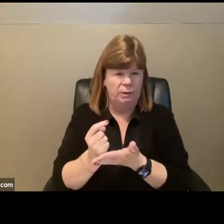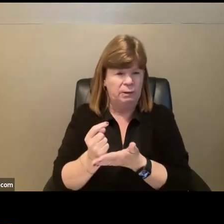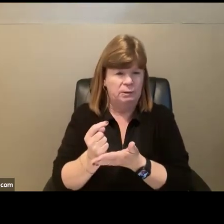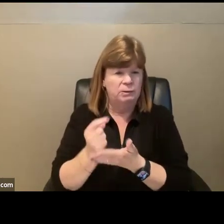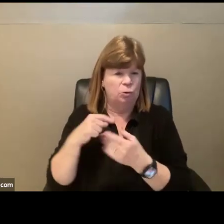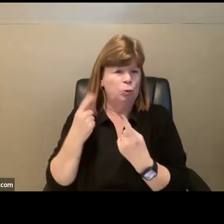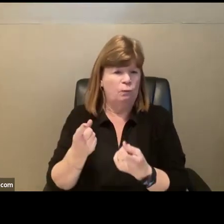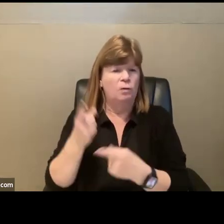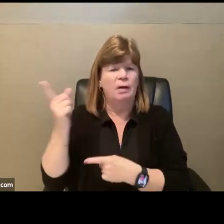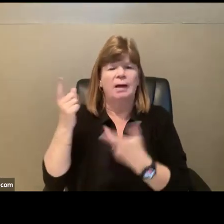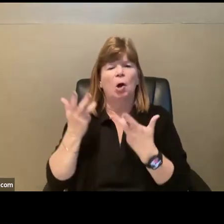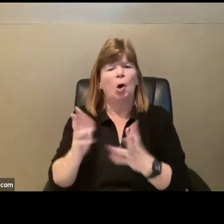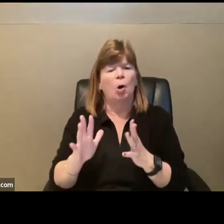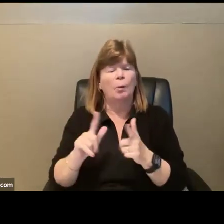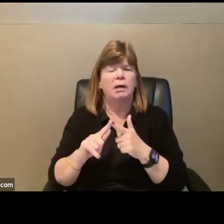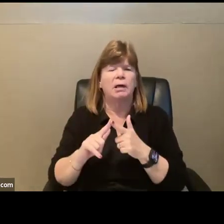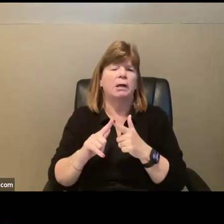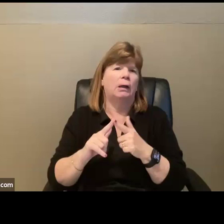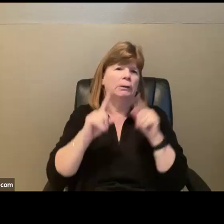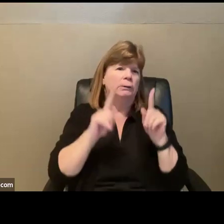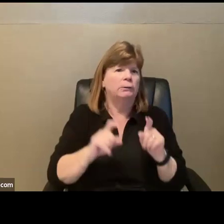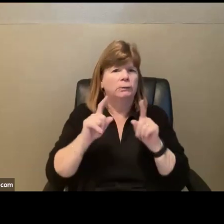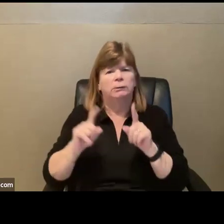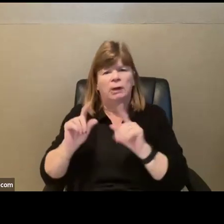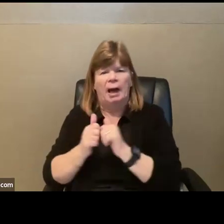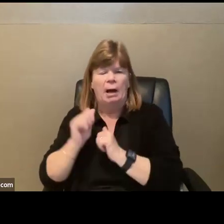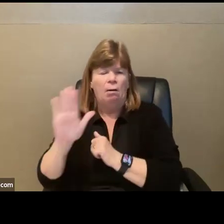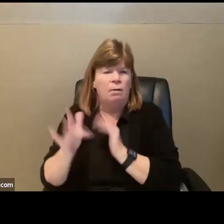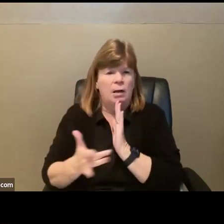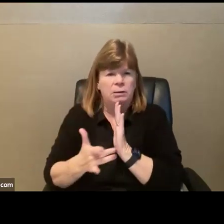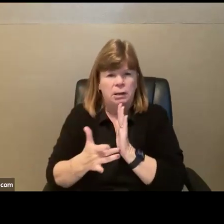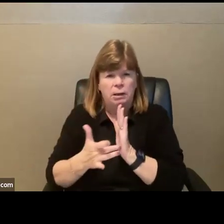Ya habían experimentado con cómo se usaría esta técnica